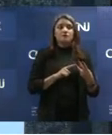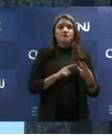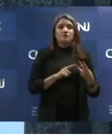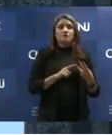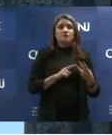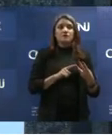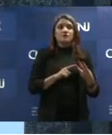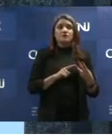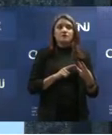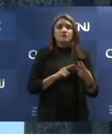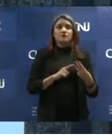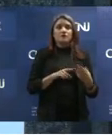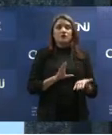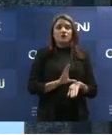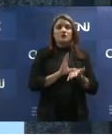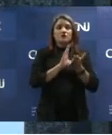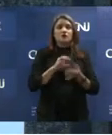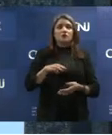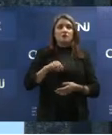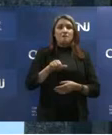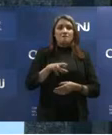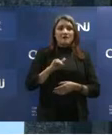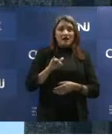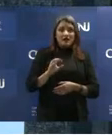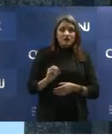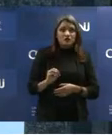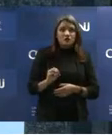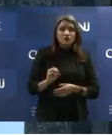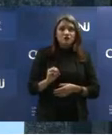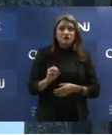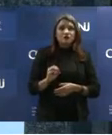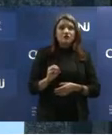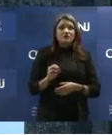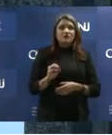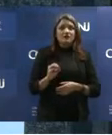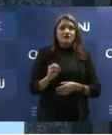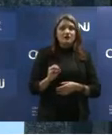Macedo, o conselheiro Márcio Luiz Freitas e eu